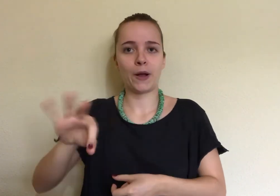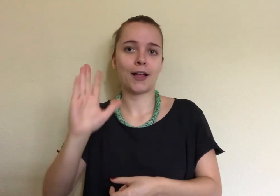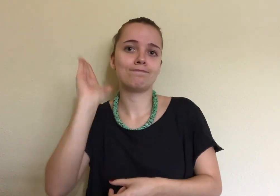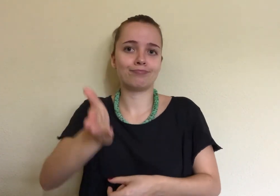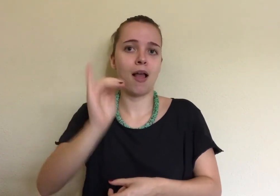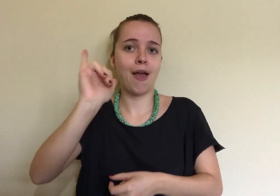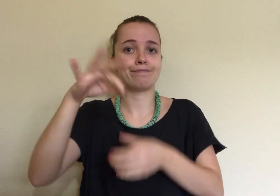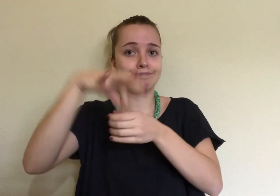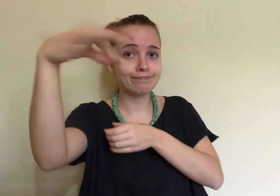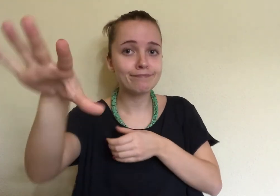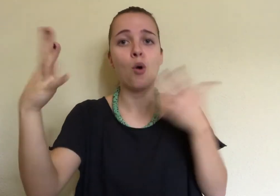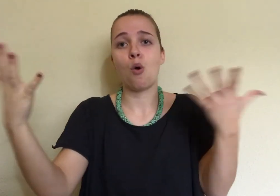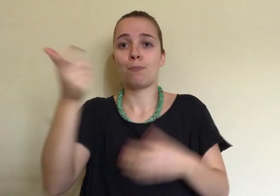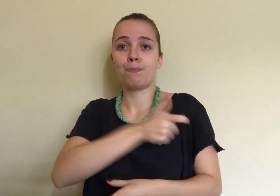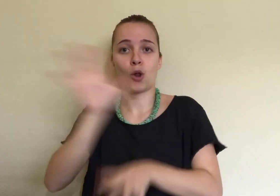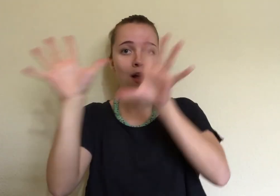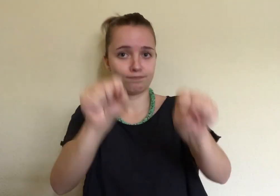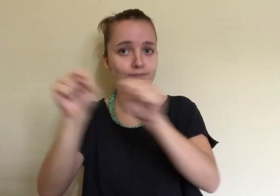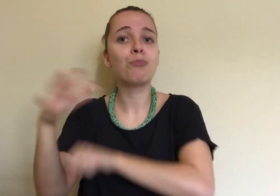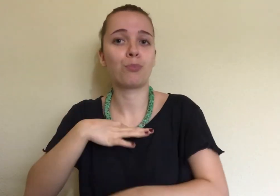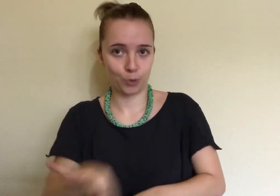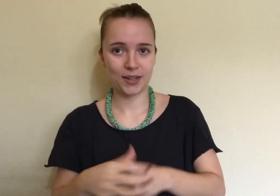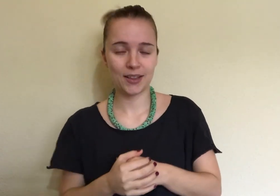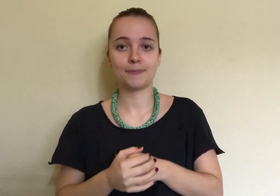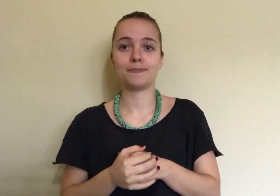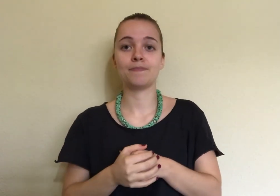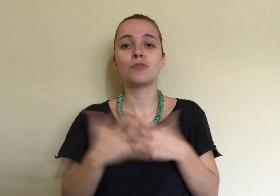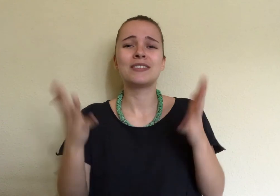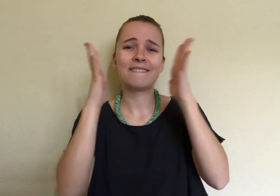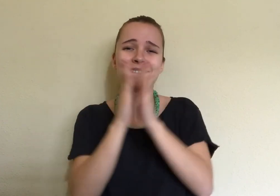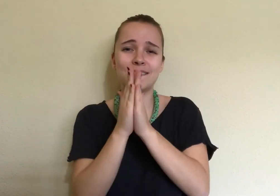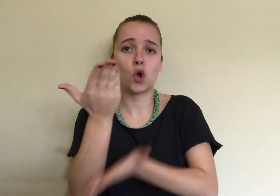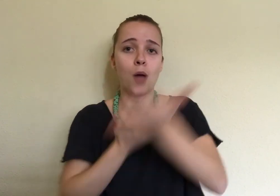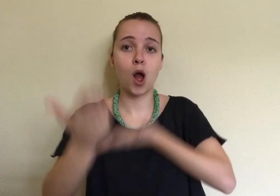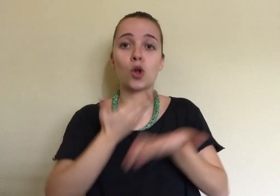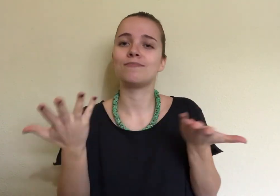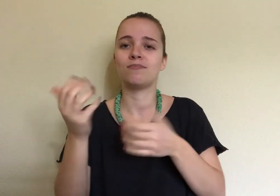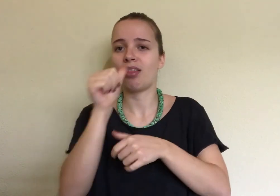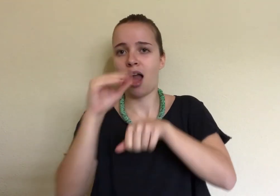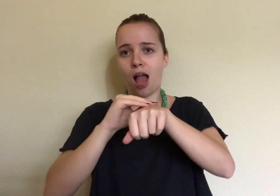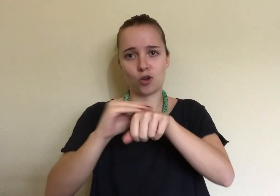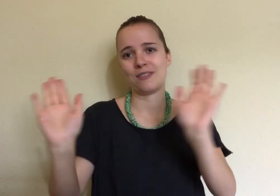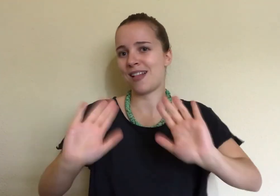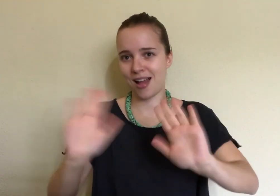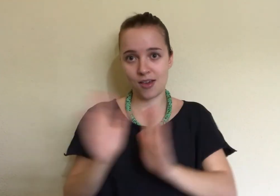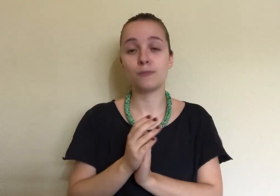Incluso pueden haber sanciones, como la expulsión o intervención de la policía. Pedimos colaboración para que no se dén estas situaciones.